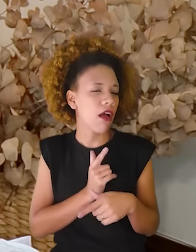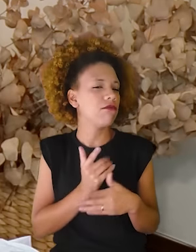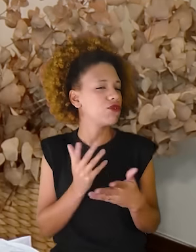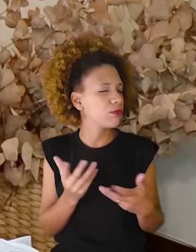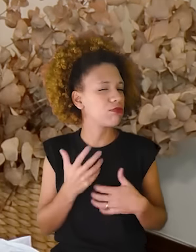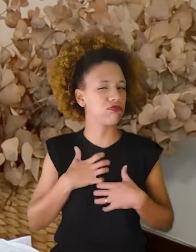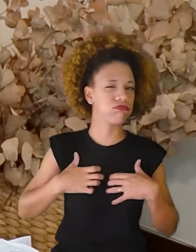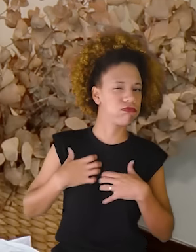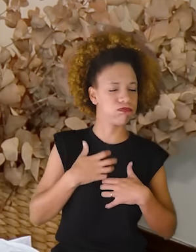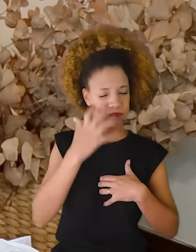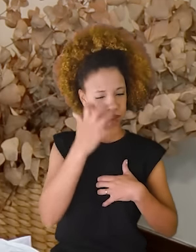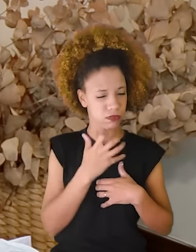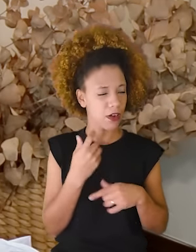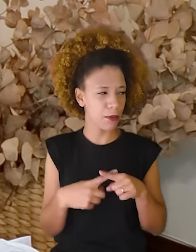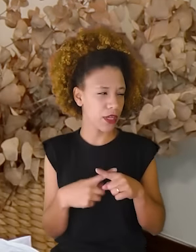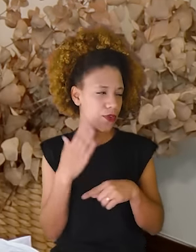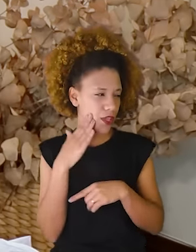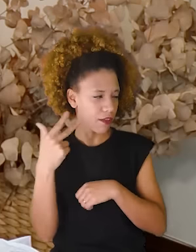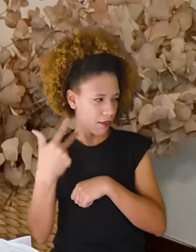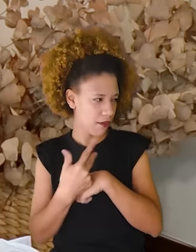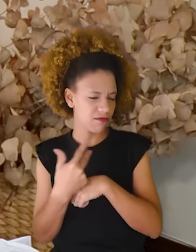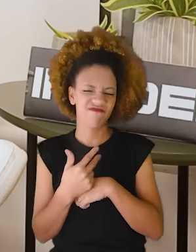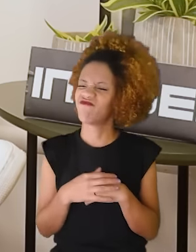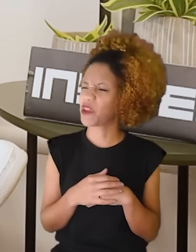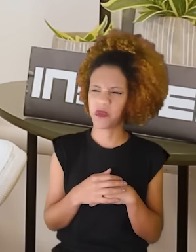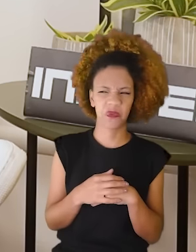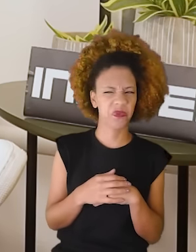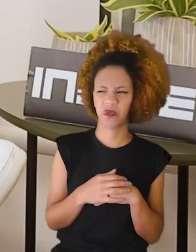vou ficar meio estressado aqui para pô porque eu sei que ele tá gravando vídeo cara não não Pior